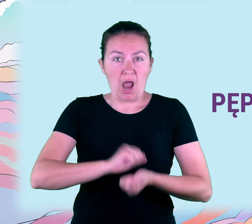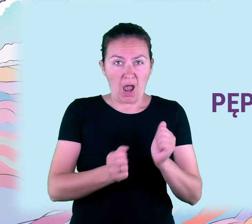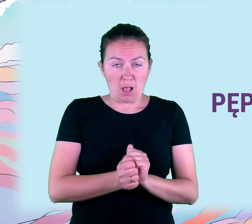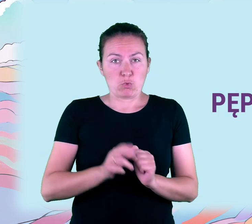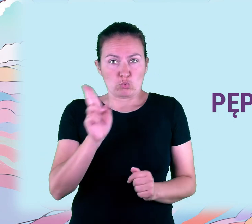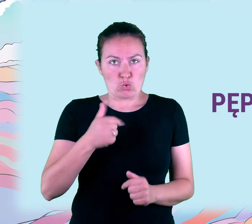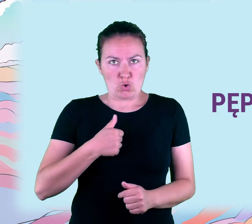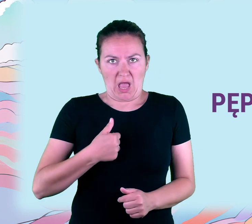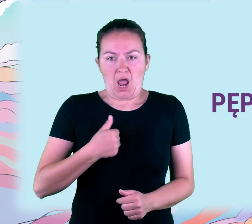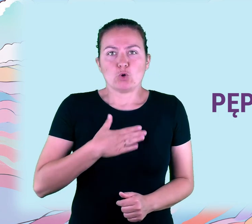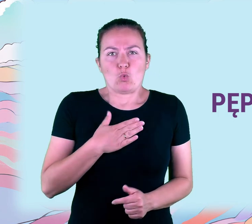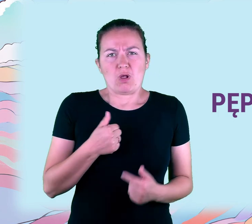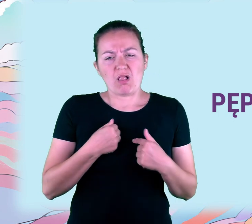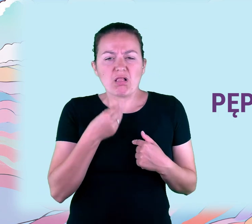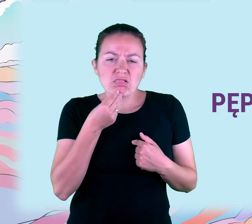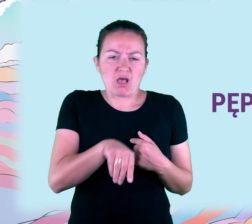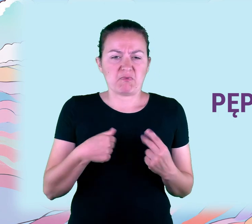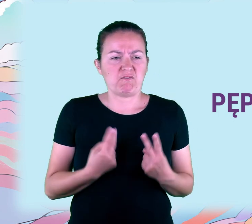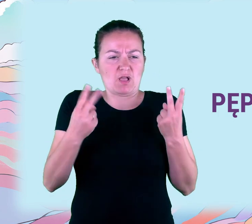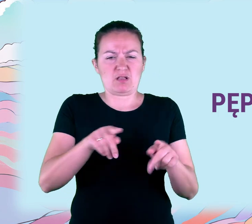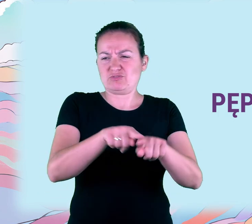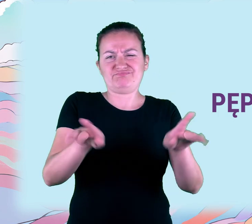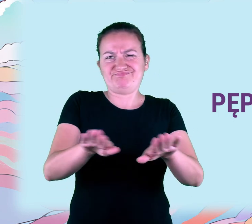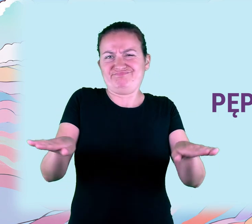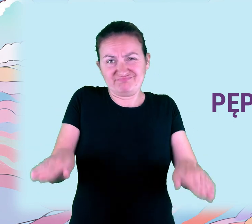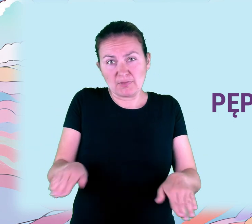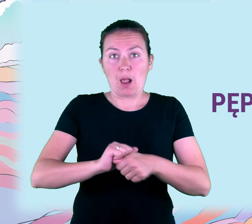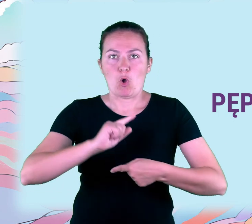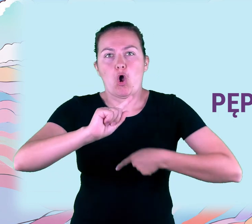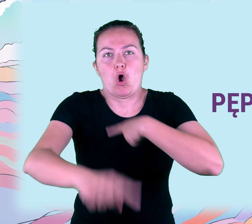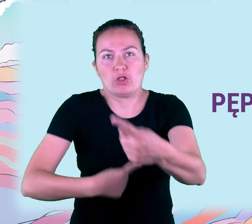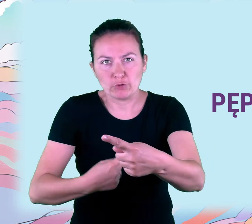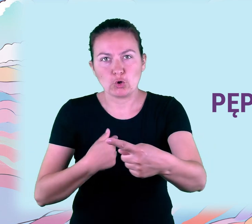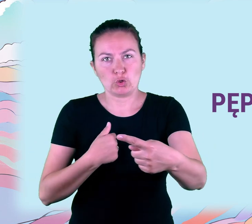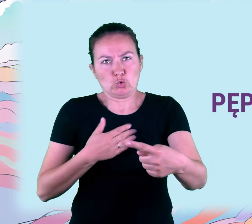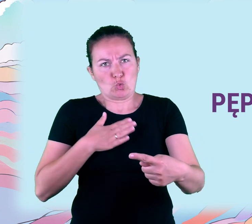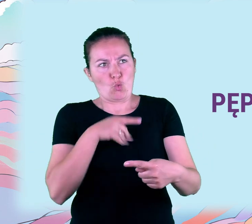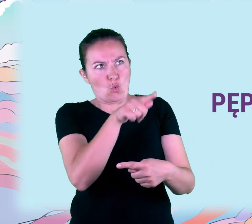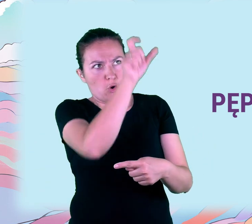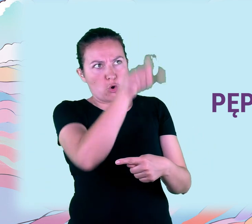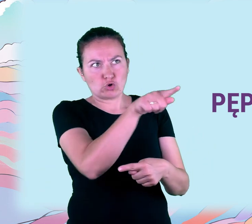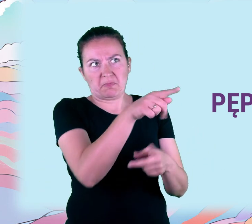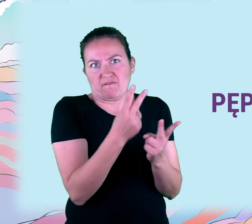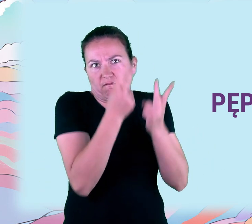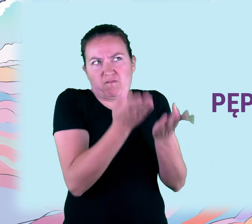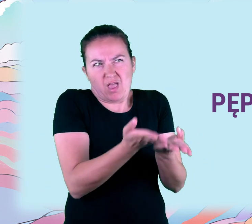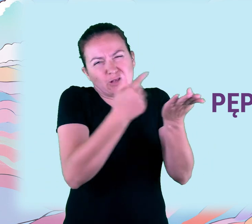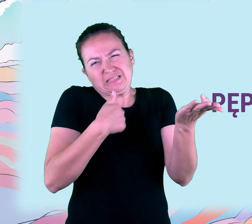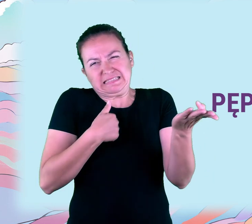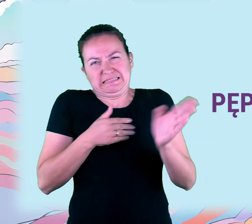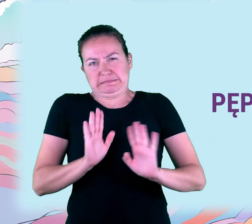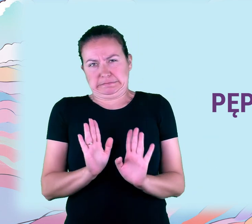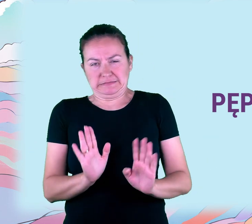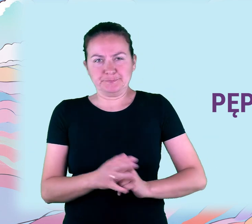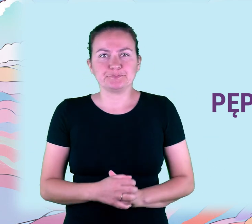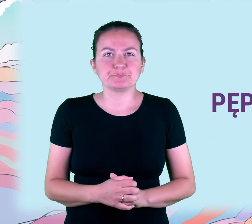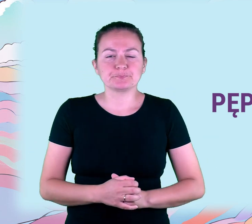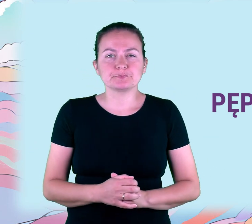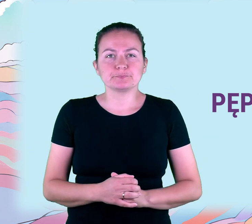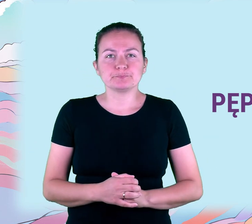albo inni ludzie myślą, że ktoś jest od nich ważniejszy.